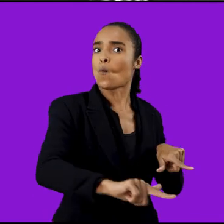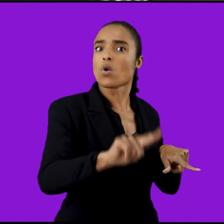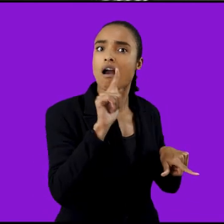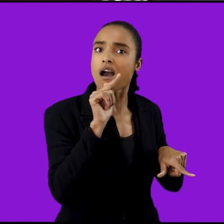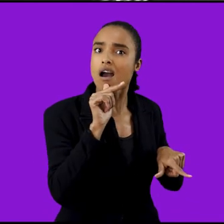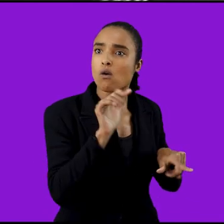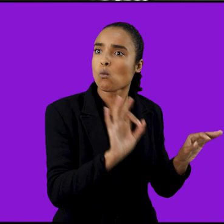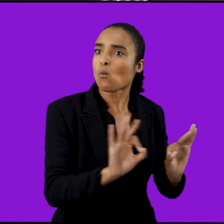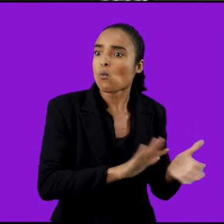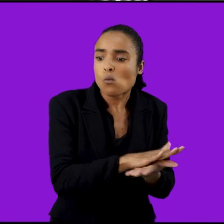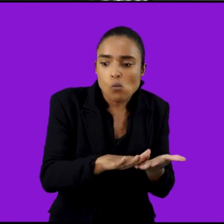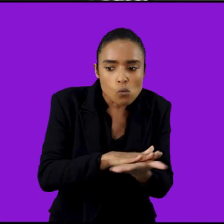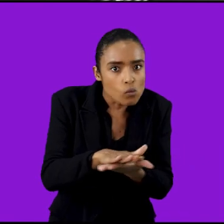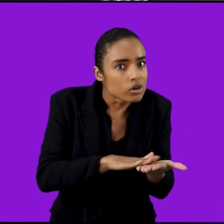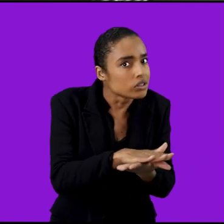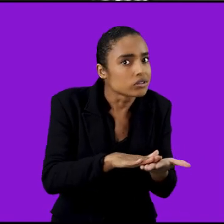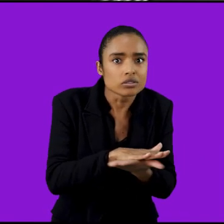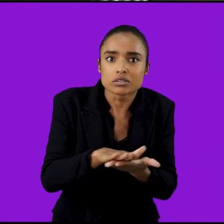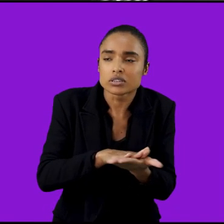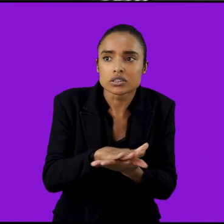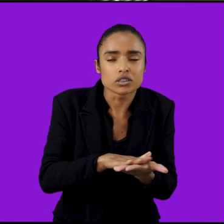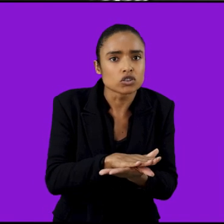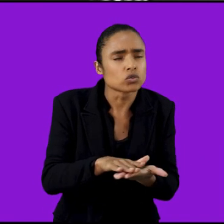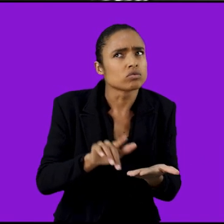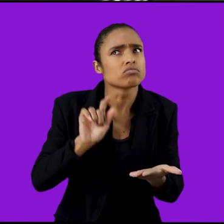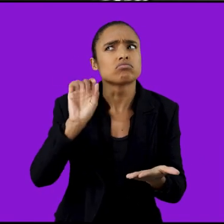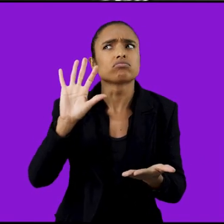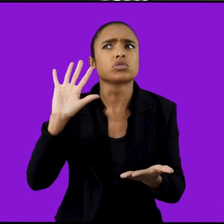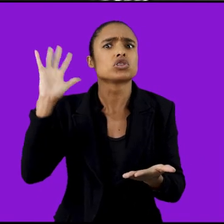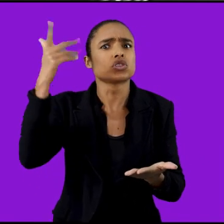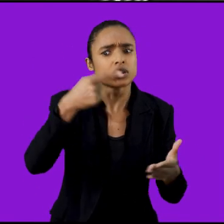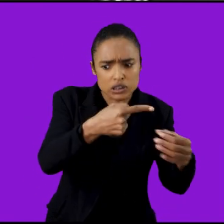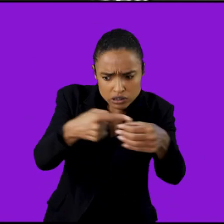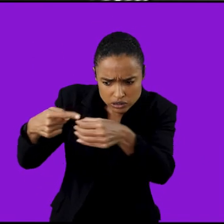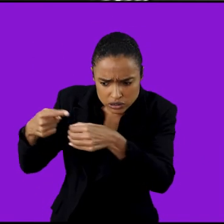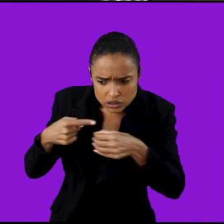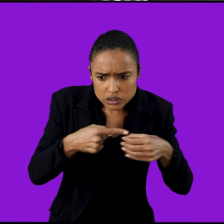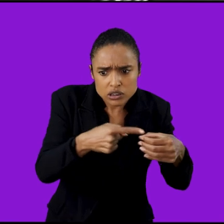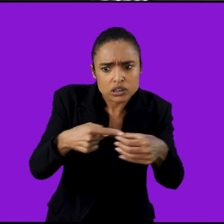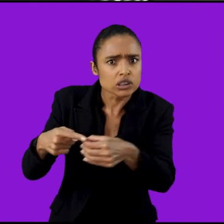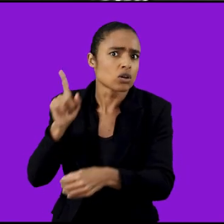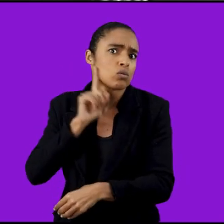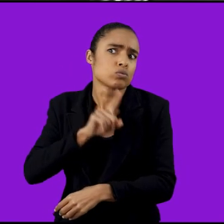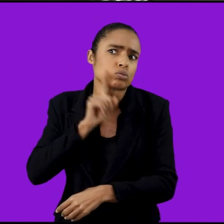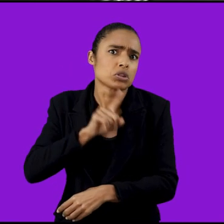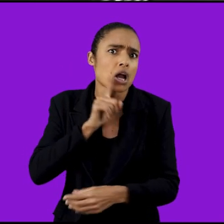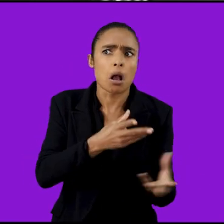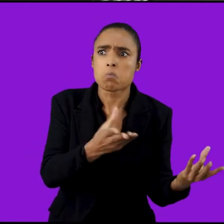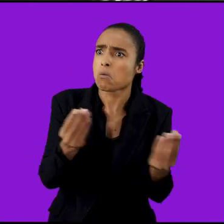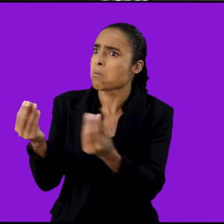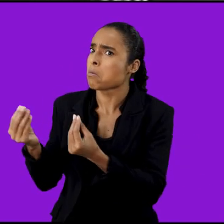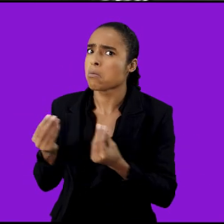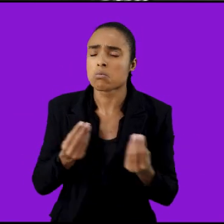a partir daquele momento. Então aquela Cidade em questão, não foi uma , nem duas que isso